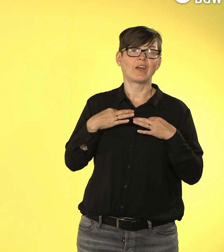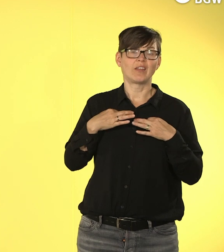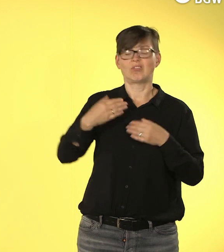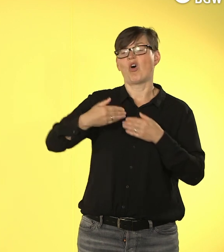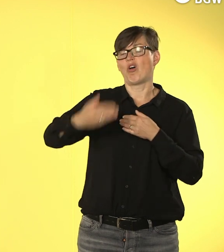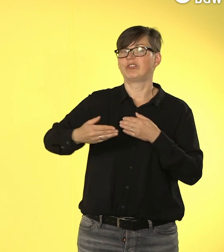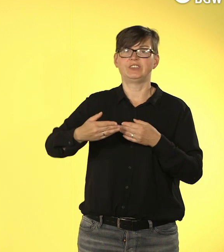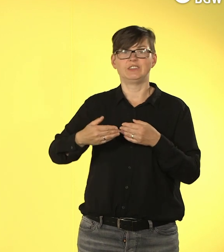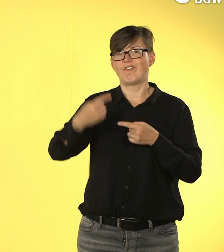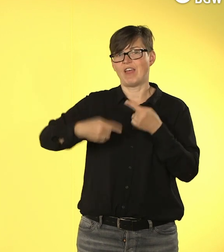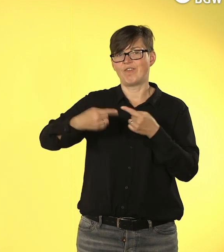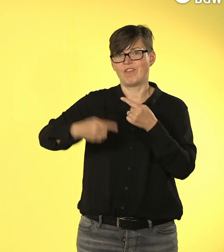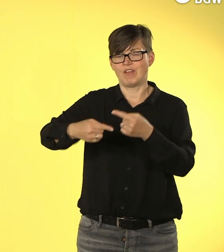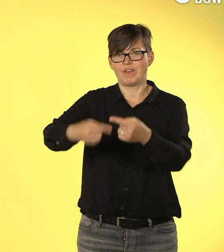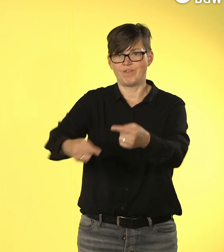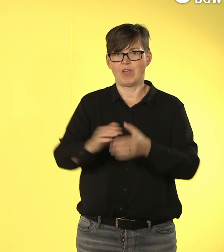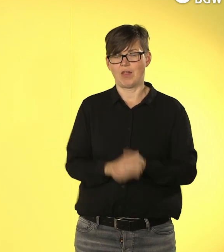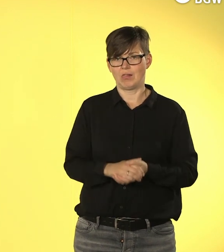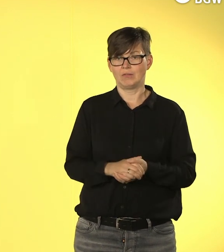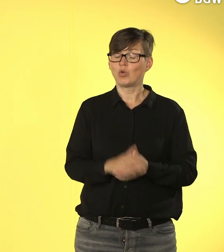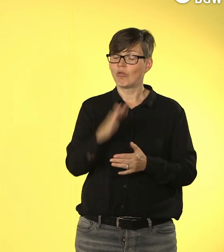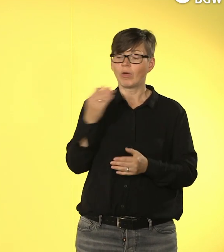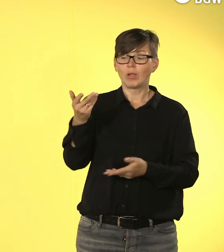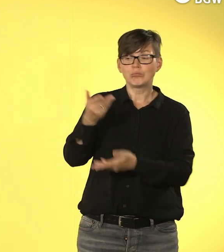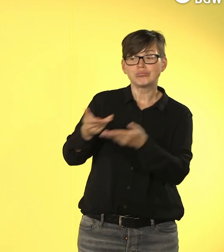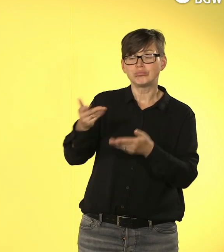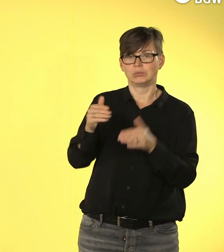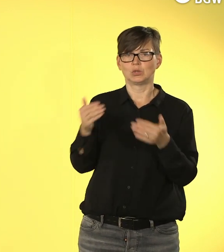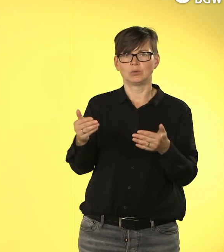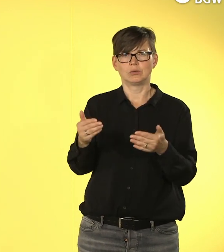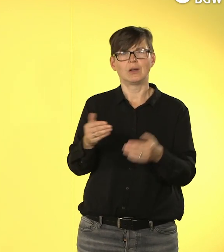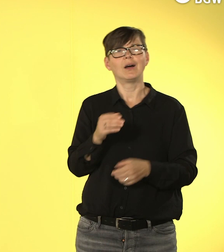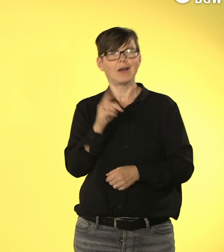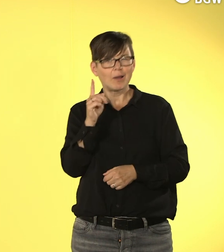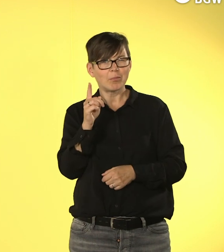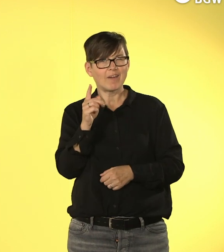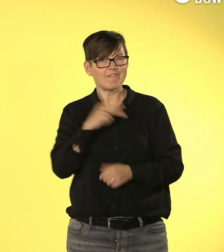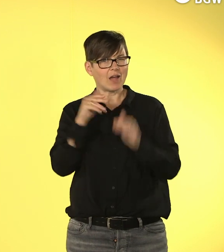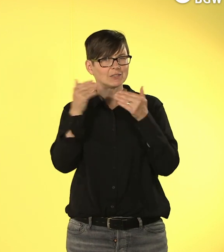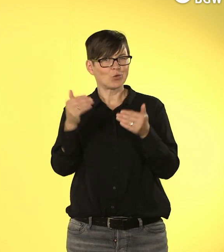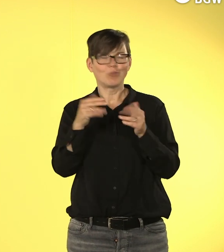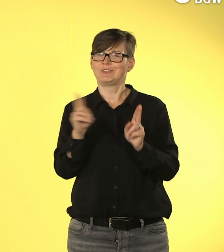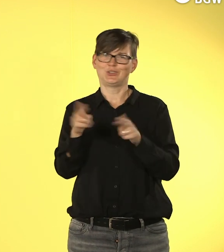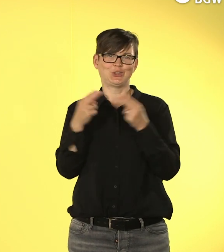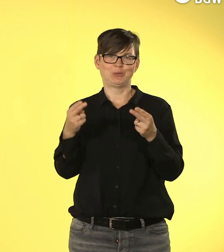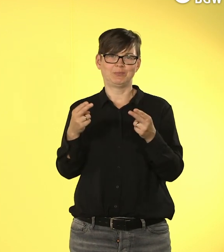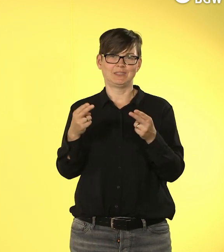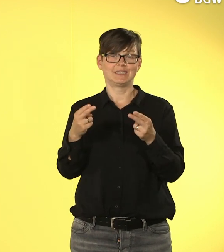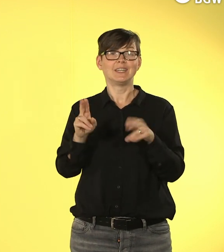also aus gesundheitlichen Problemen. Aber das ist nachgewiesen, dem ist nicht so.